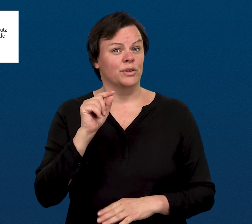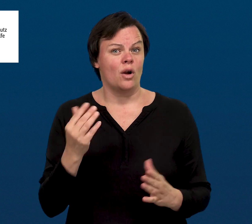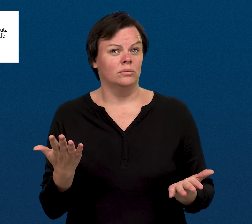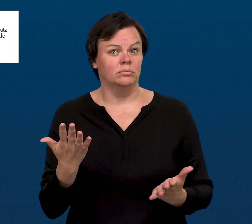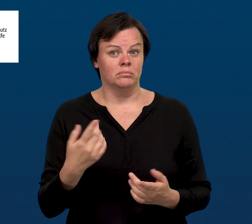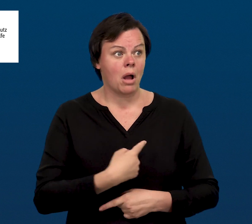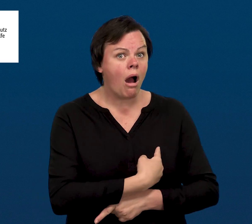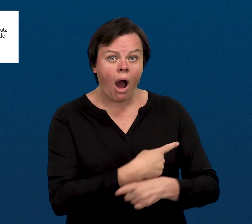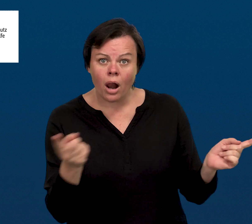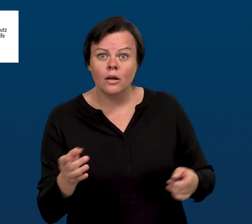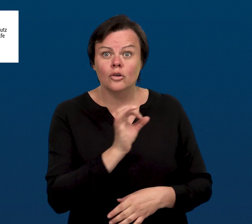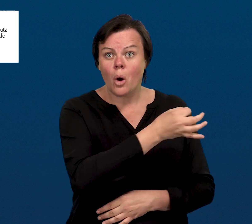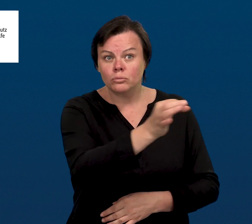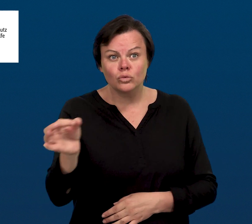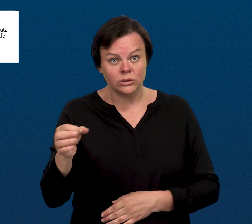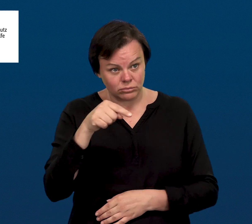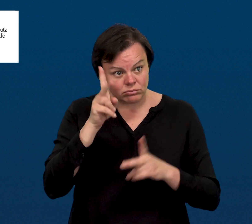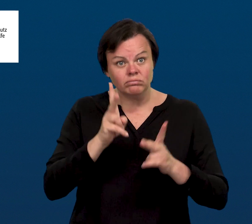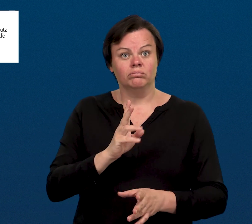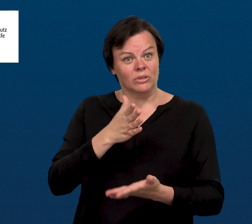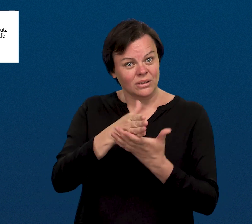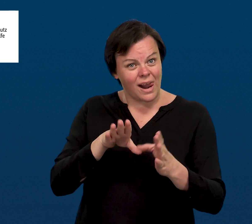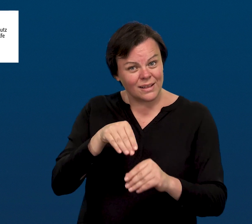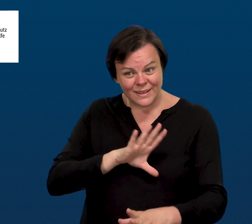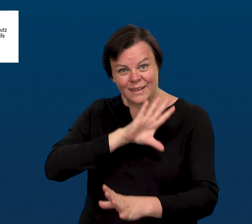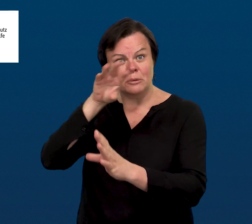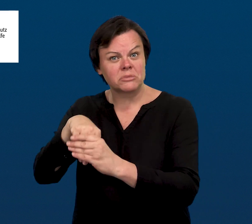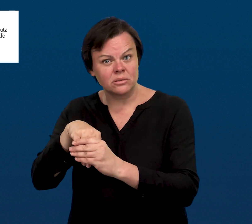Das bedeutet, dass nicht alle Kommunen daran teilnehmen